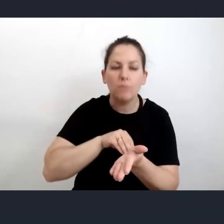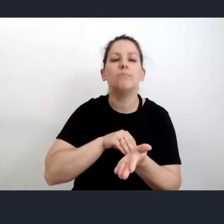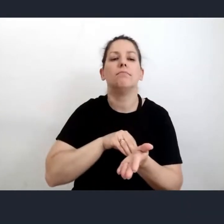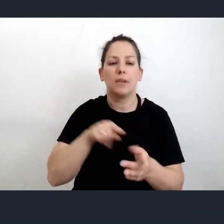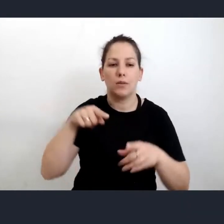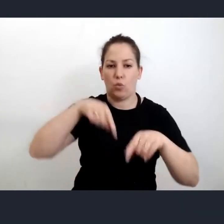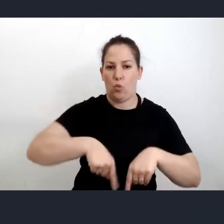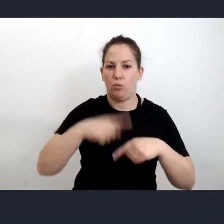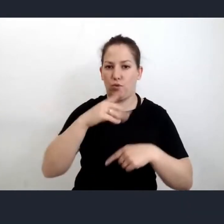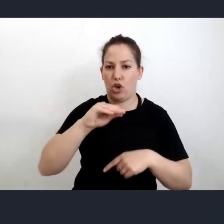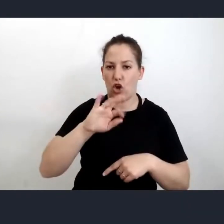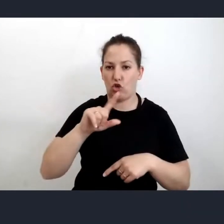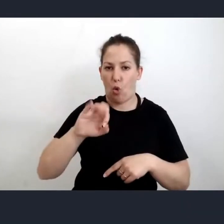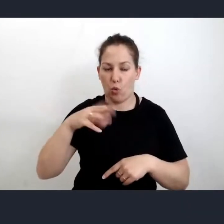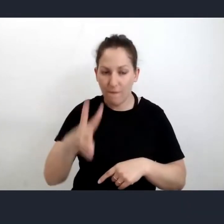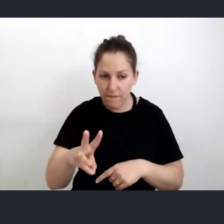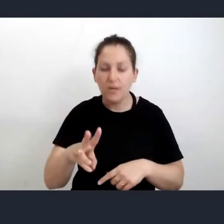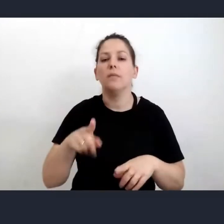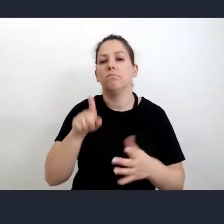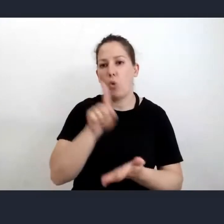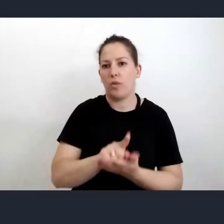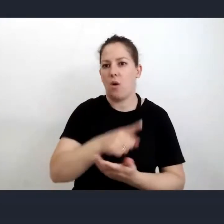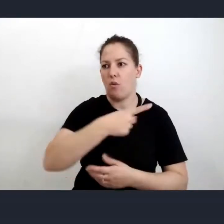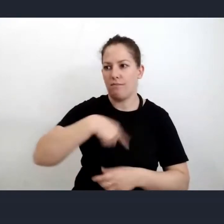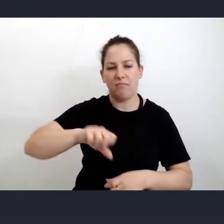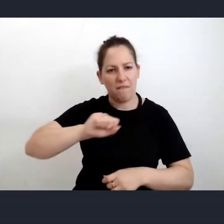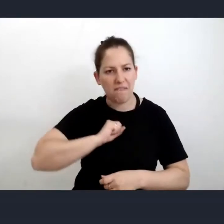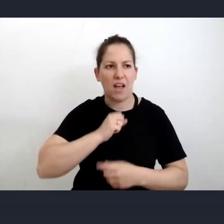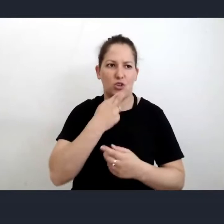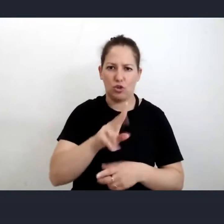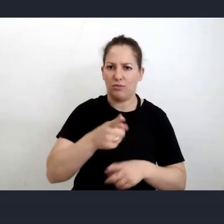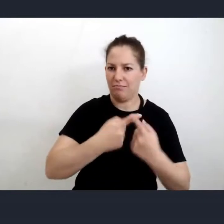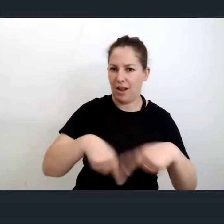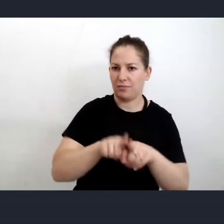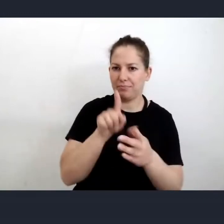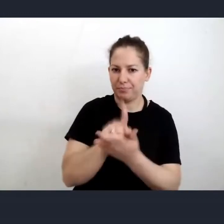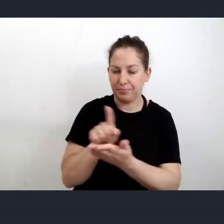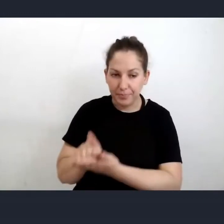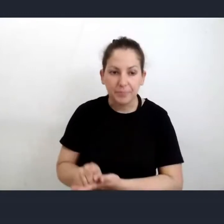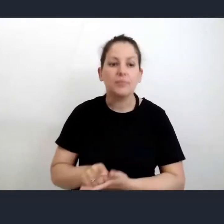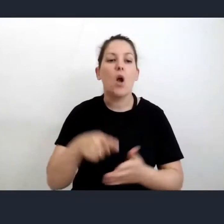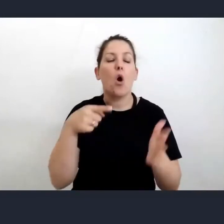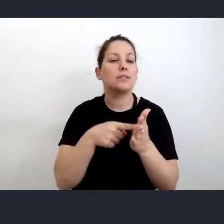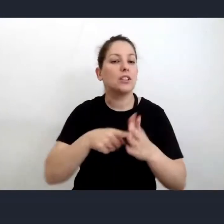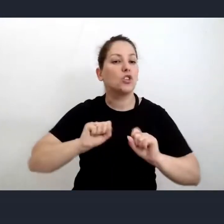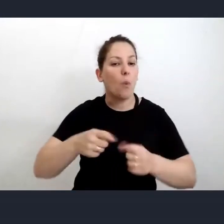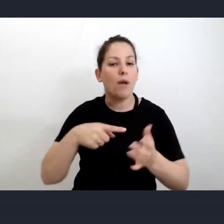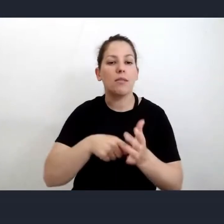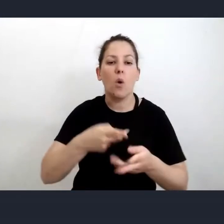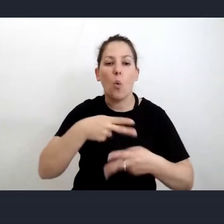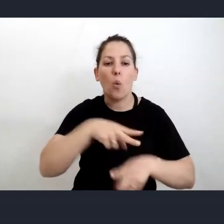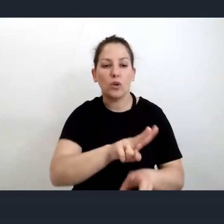Dzięki temu udało nam się wiele fajnych rzeczy zrealizować. Ostatnim takim naszym działaniem to jest właśnie udział w projekcie URBACT.